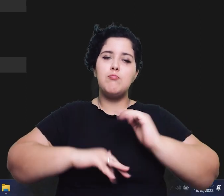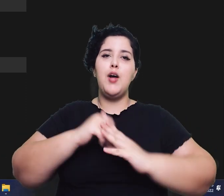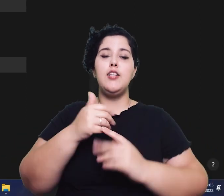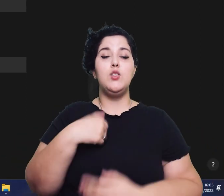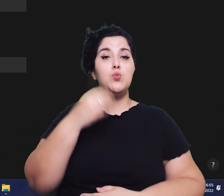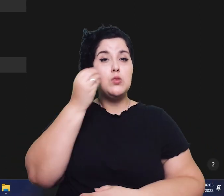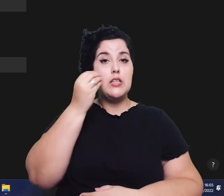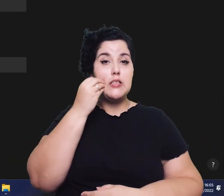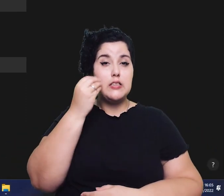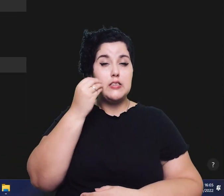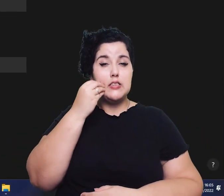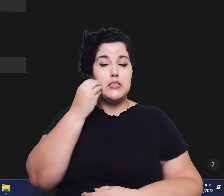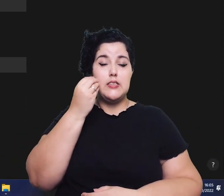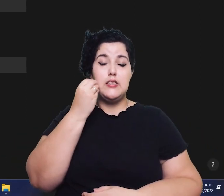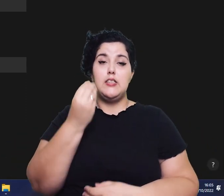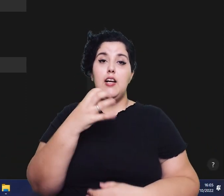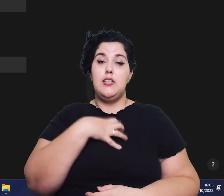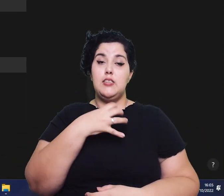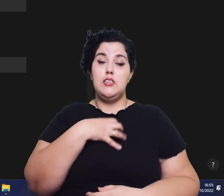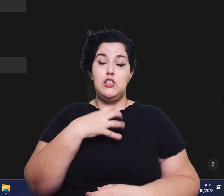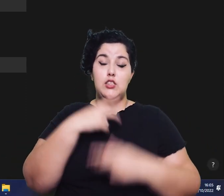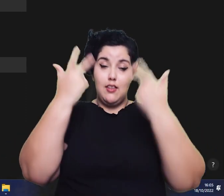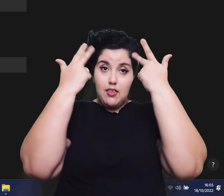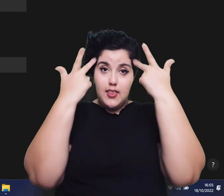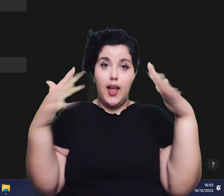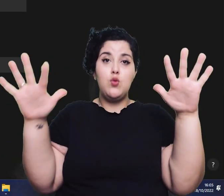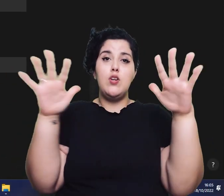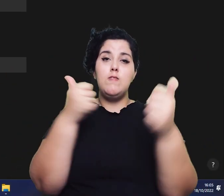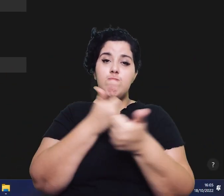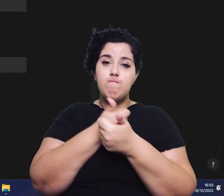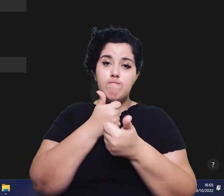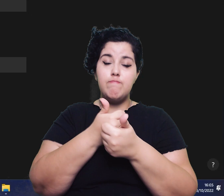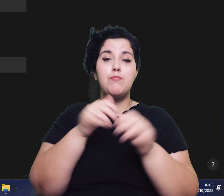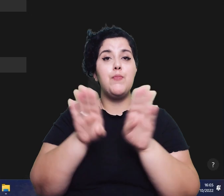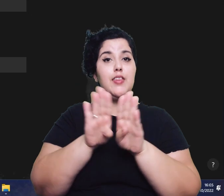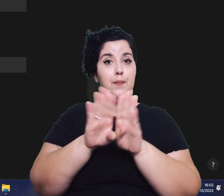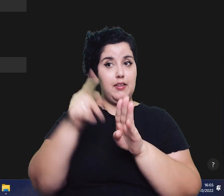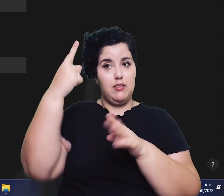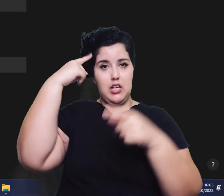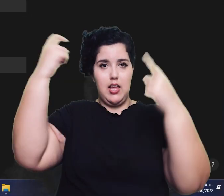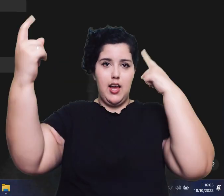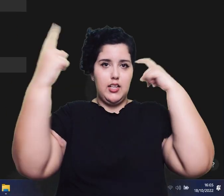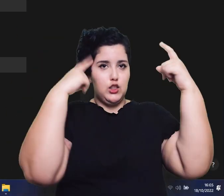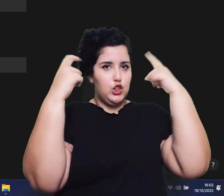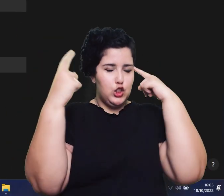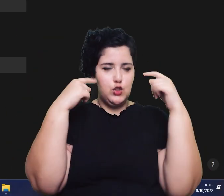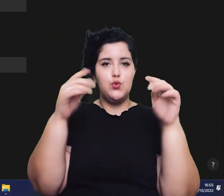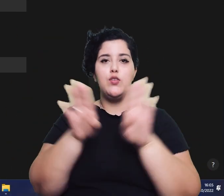(1) precisa tentar aproximar ao máximo da sensação de estar na natureza; (2) precisa ser criativo, mas ao mesmo tempo funcional; e